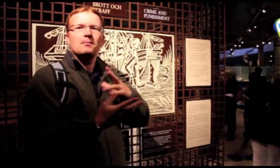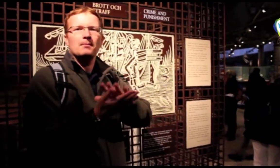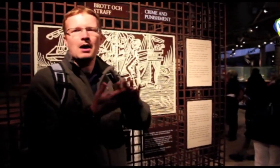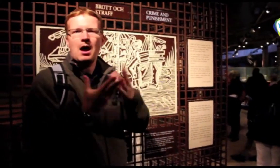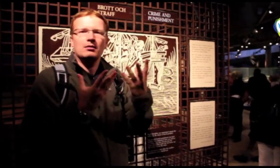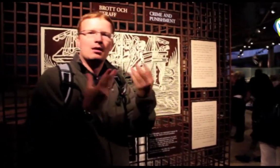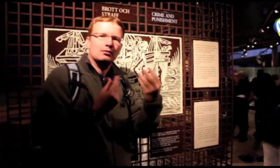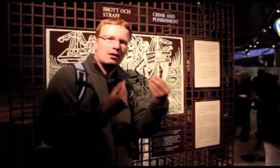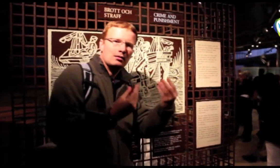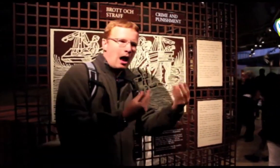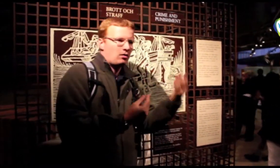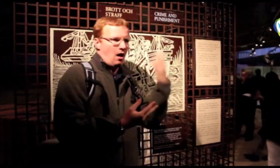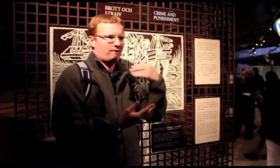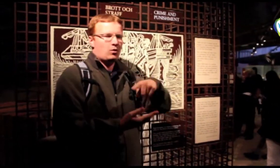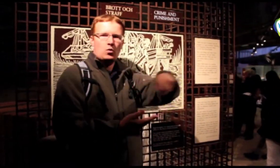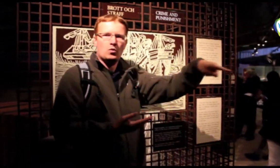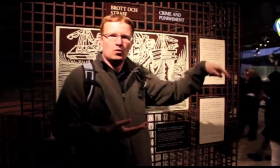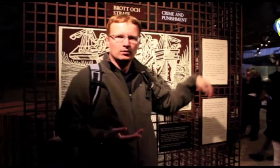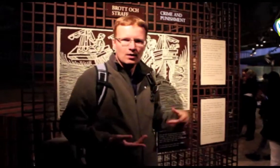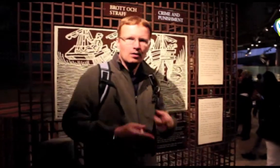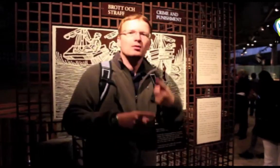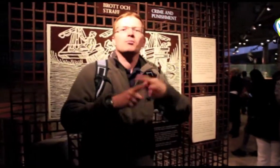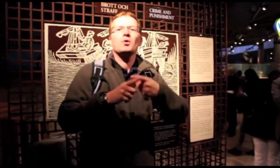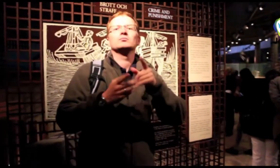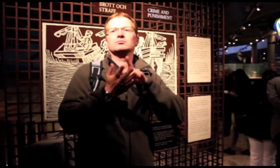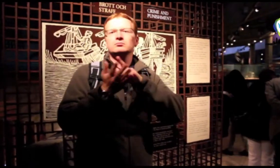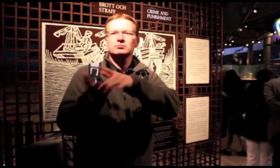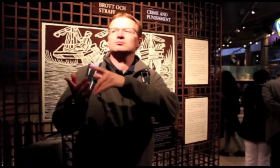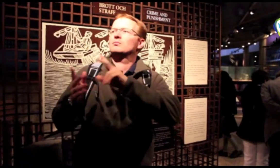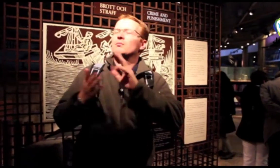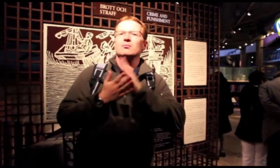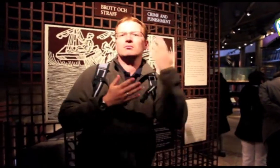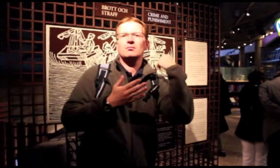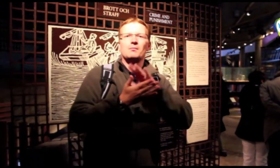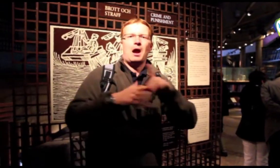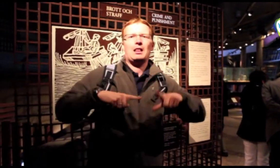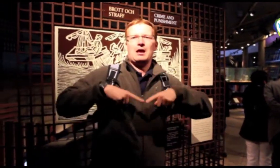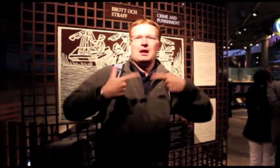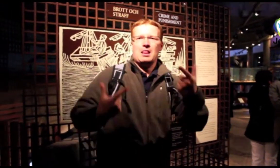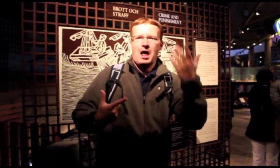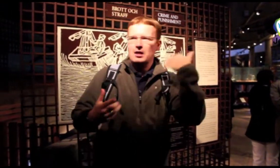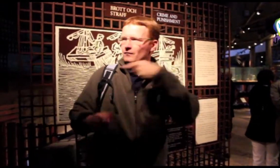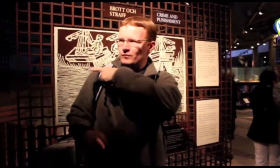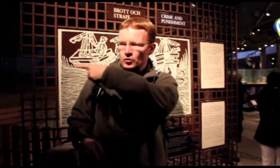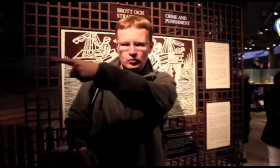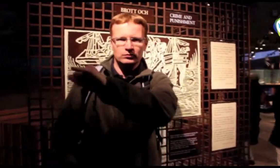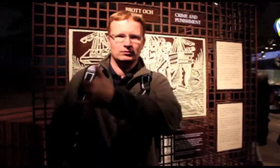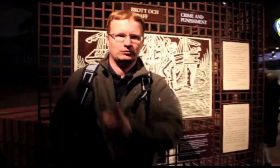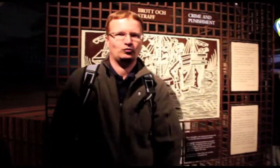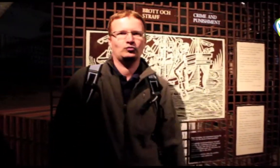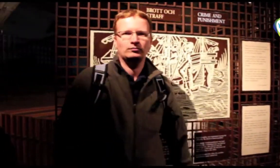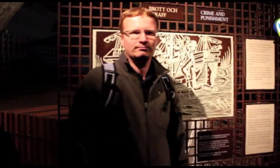Így megtudhatjuk, hogy régen milyen eszközök, tárgyak voltak. Plusz azt is láthatjuk, hogy milyen volt a hajóban az élet.